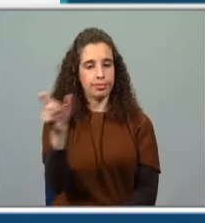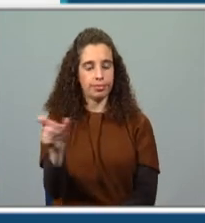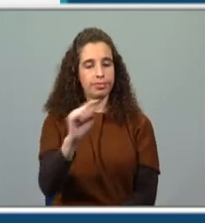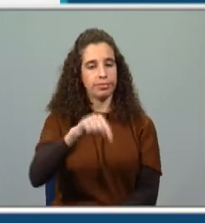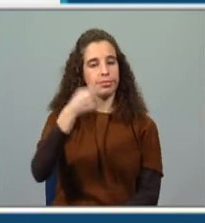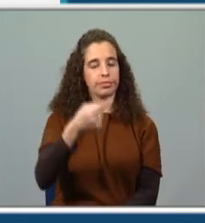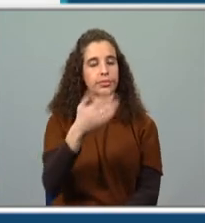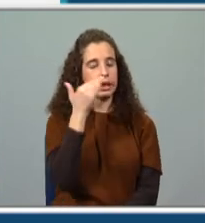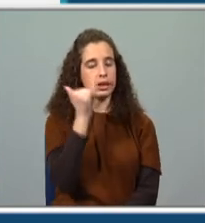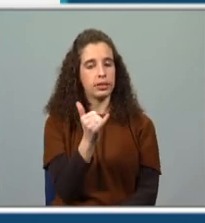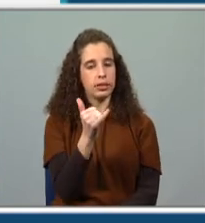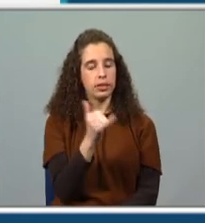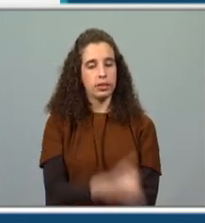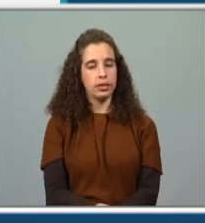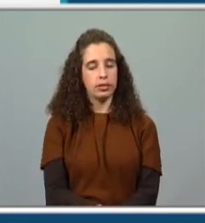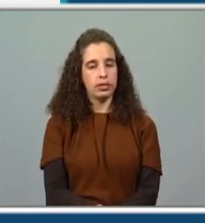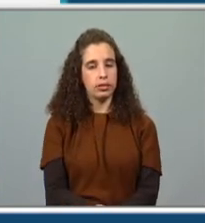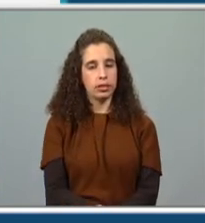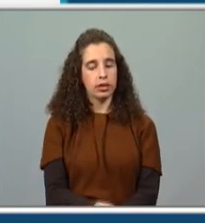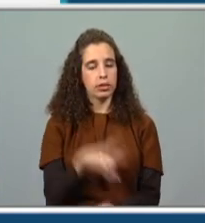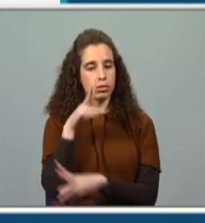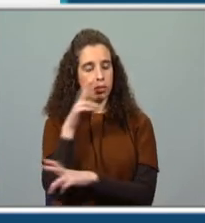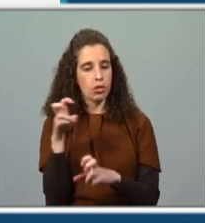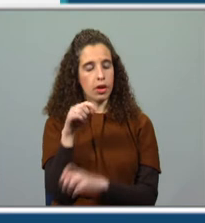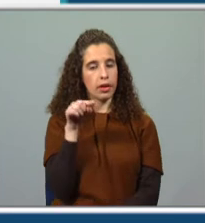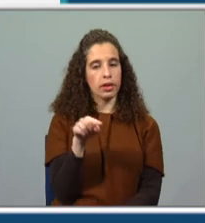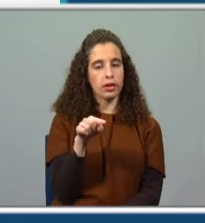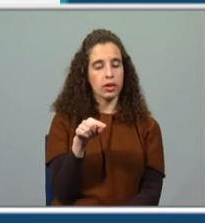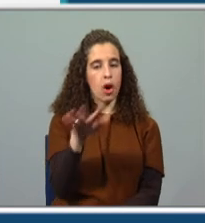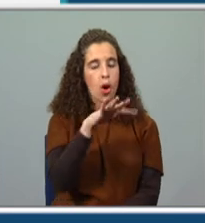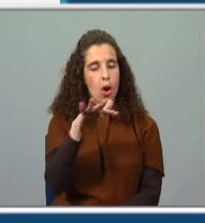vamos tentar encontrar aquela onde iríamos colocar 我們會嘗試找到我們要放的那個